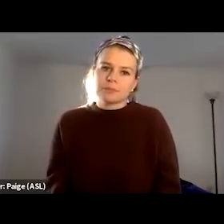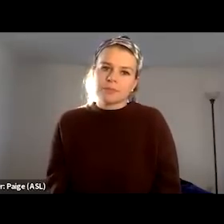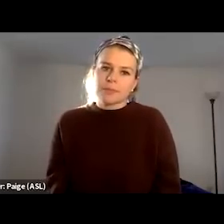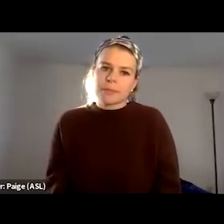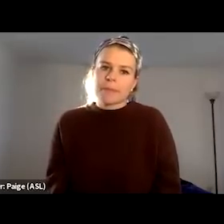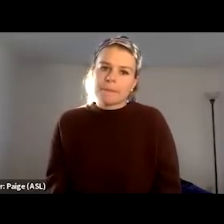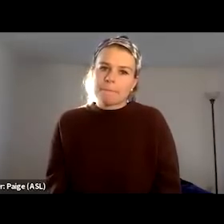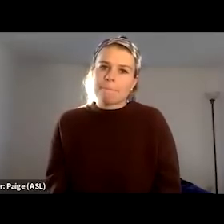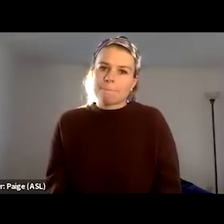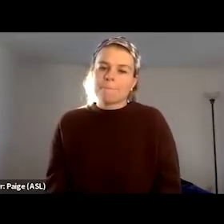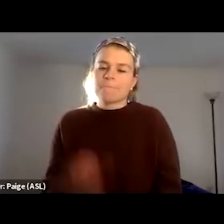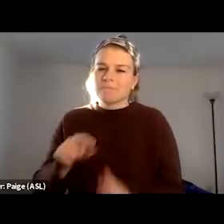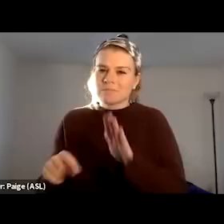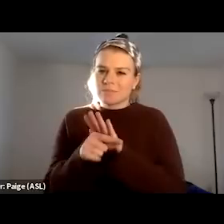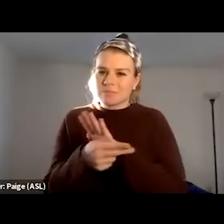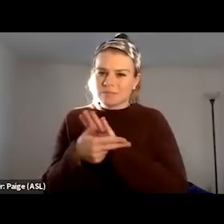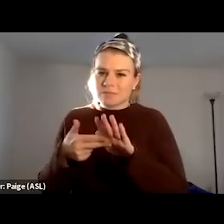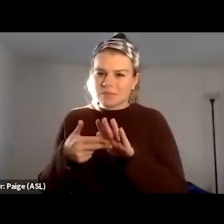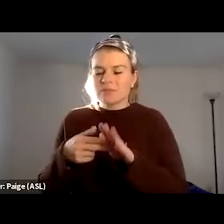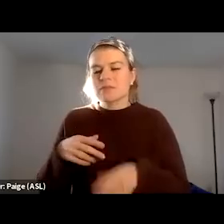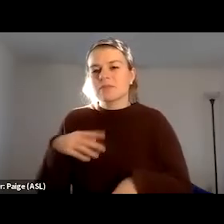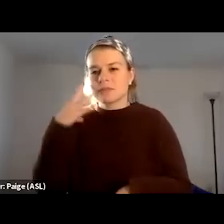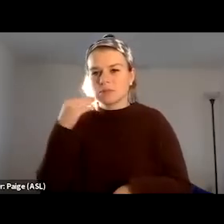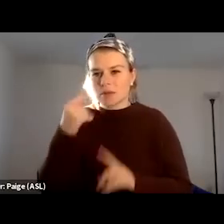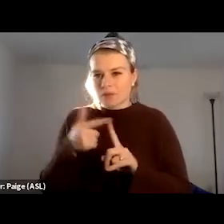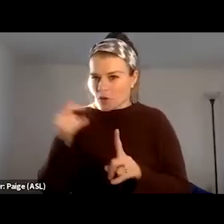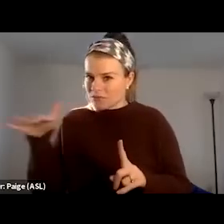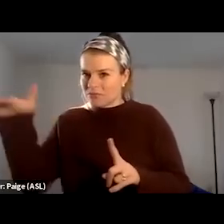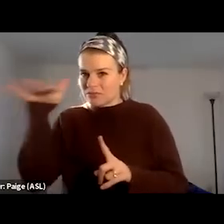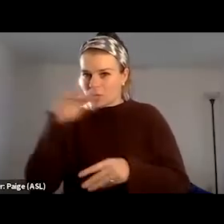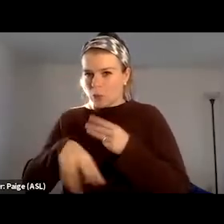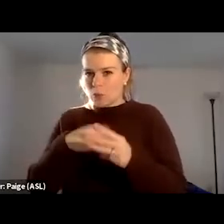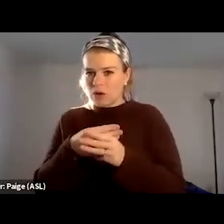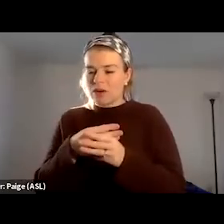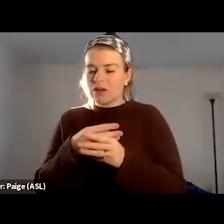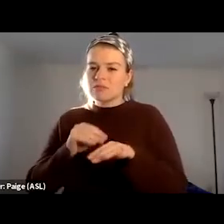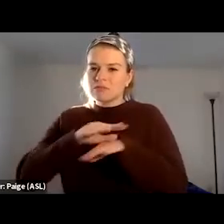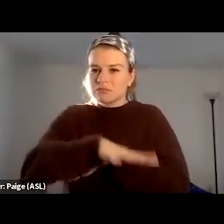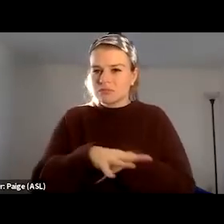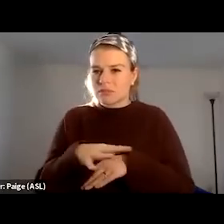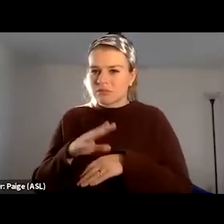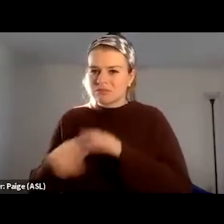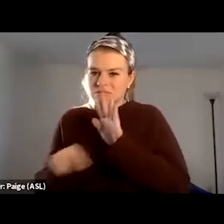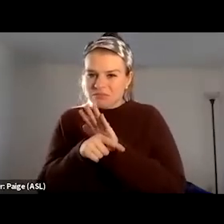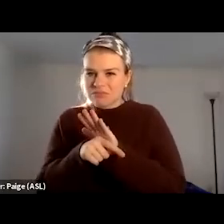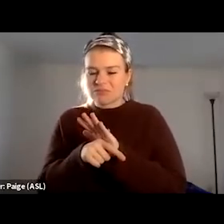El estigma que los participantes recibieron del mundo exterior a menudo llevó a una mala y vergonzosa autopercepción,